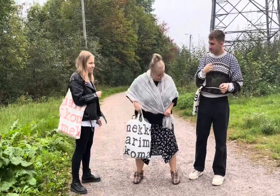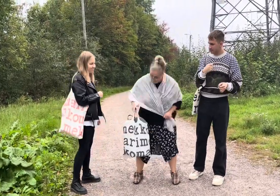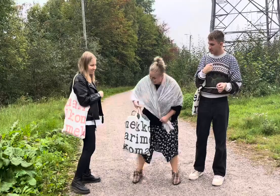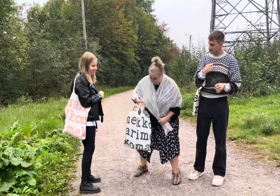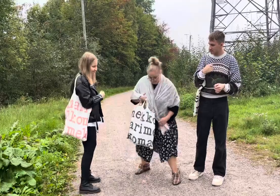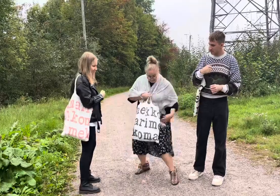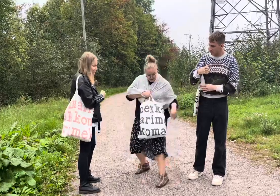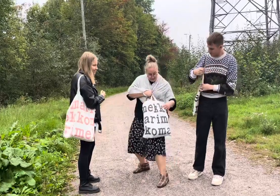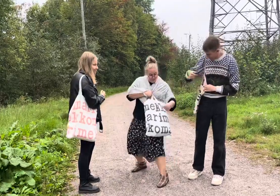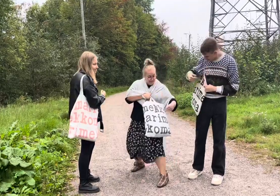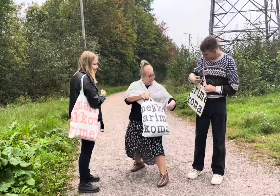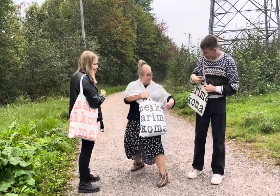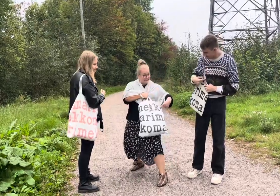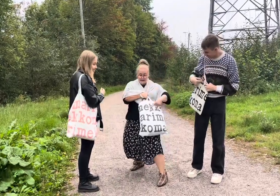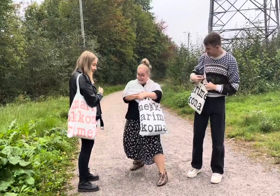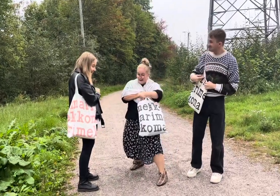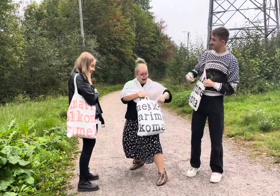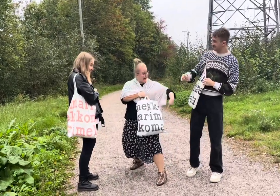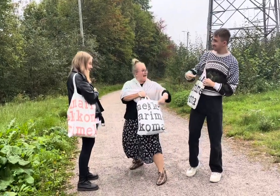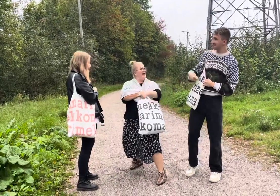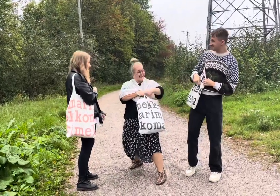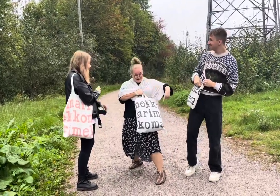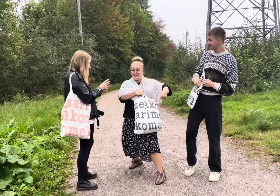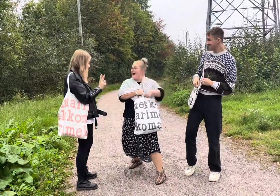Kato! Kato, sama!